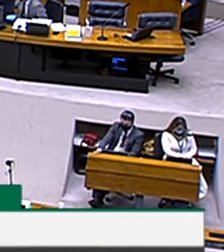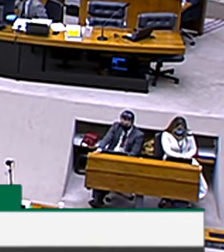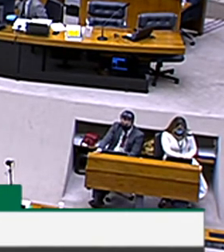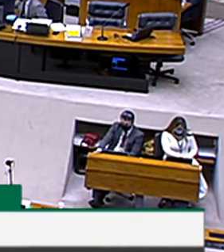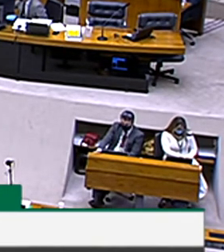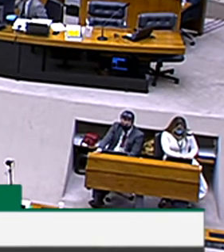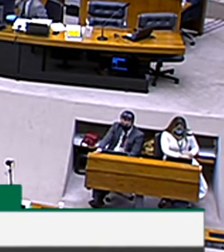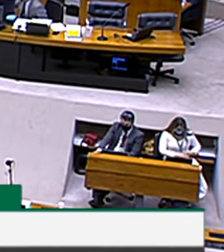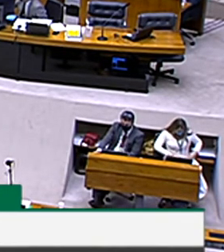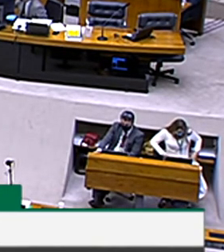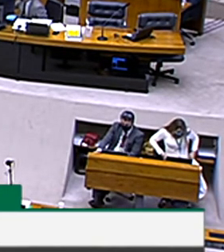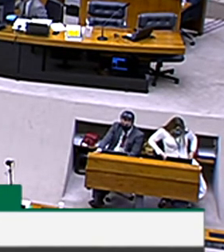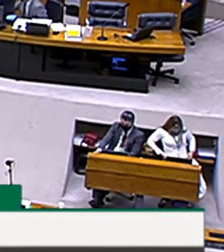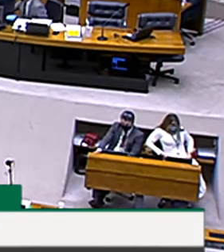VOTAÇÕES. -- [REPÓRTER]: AGORA OS